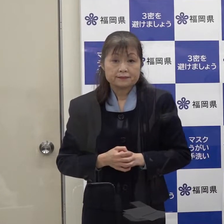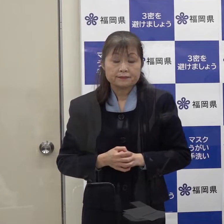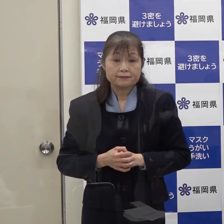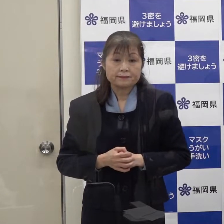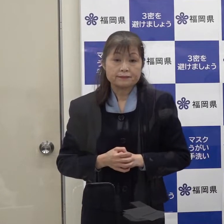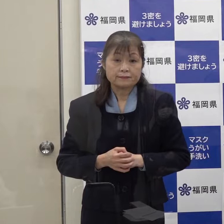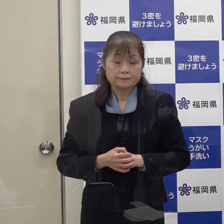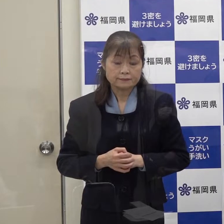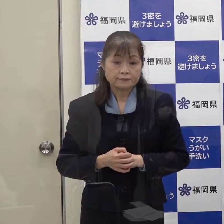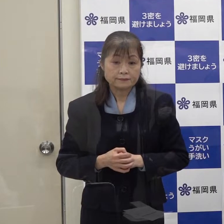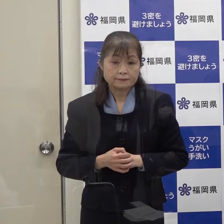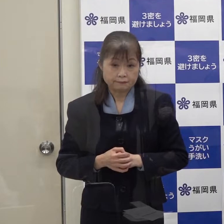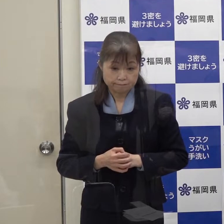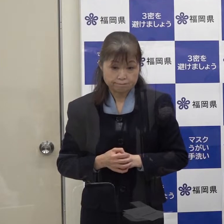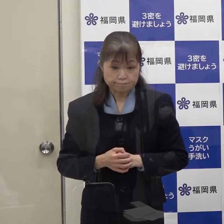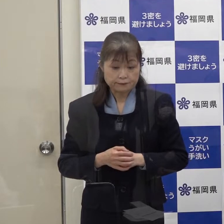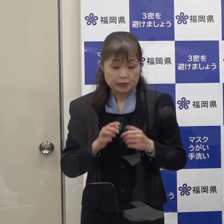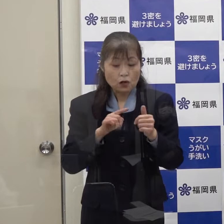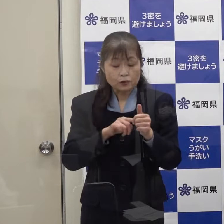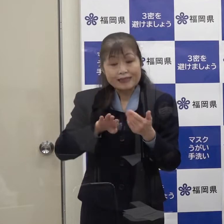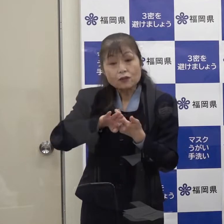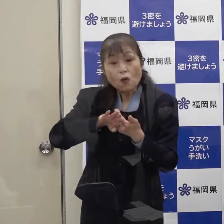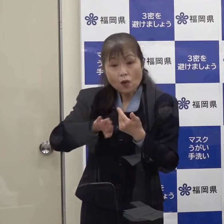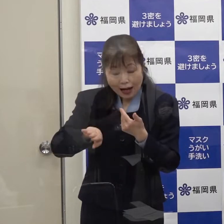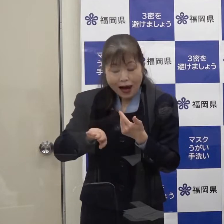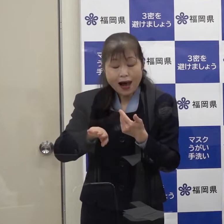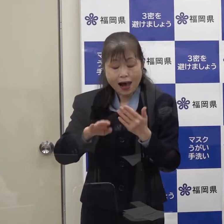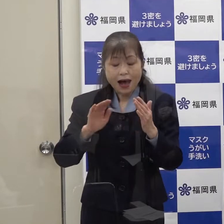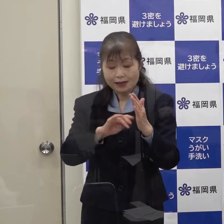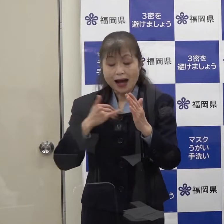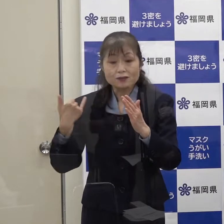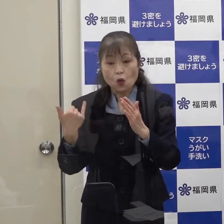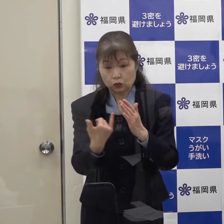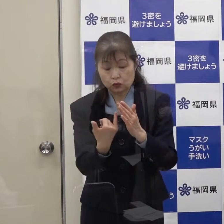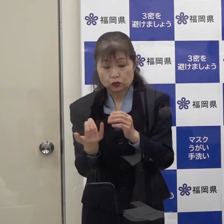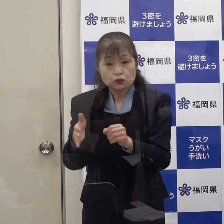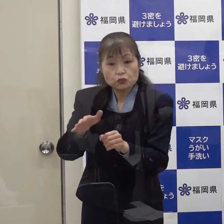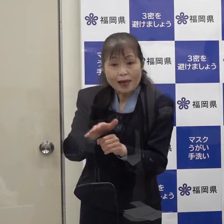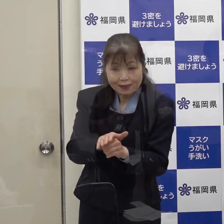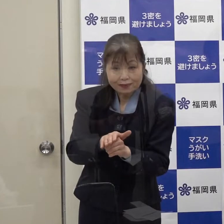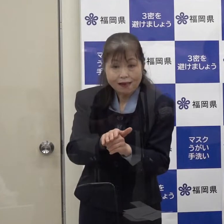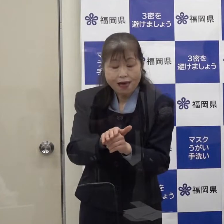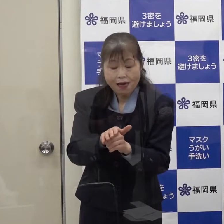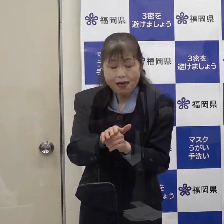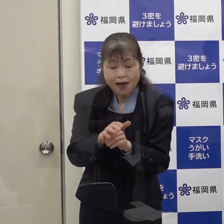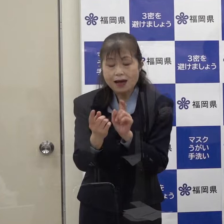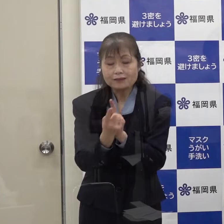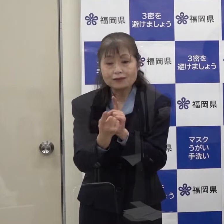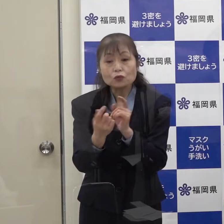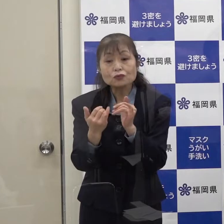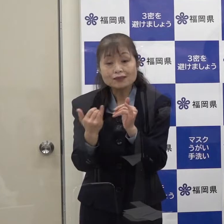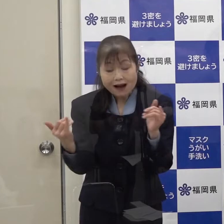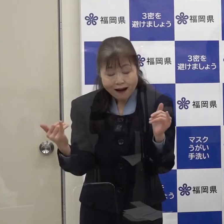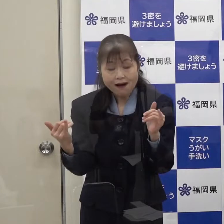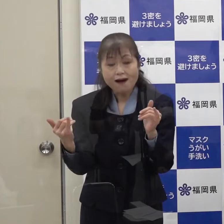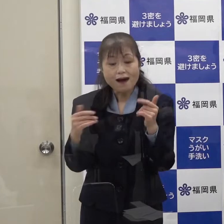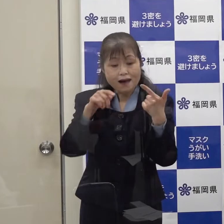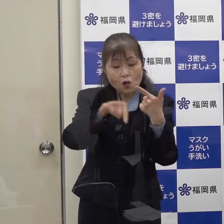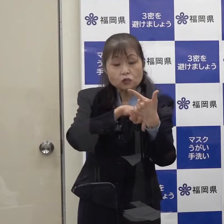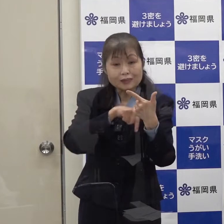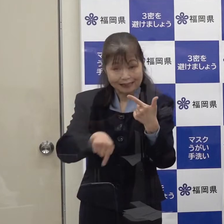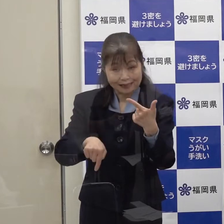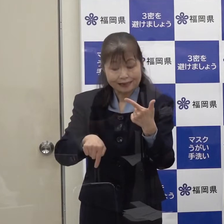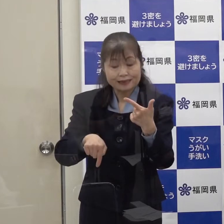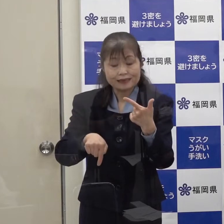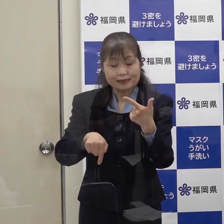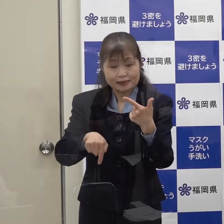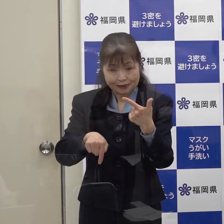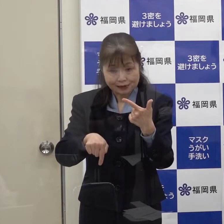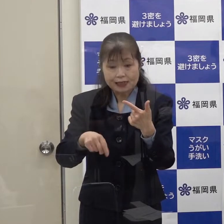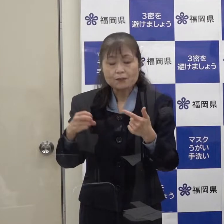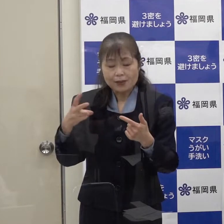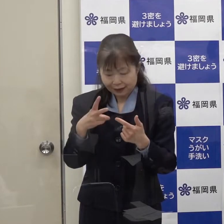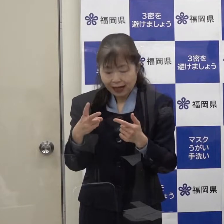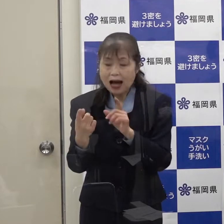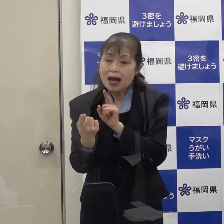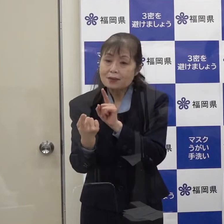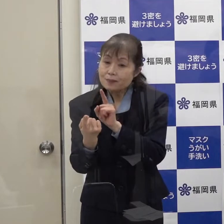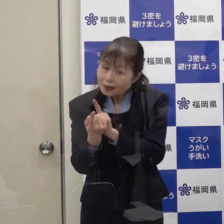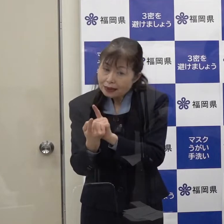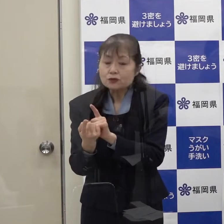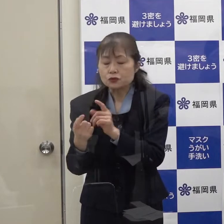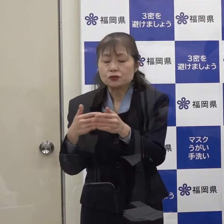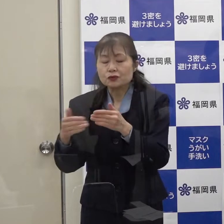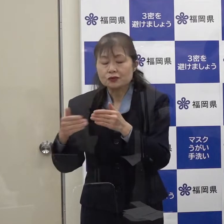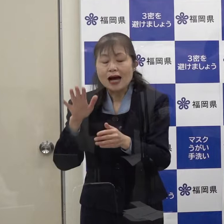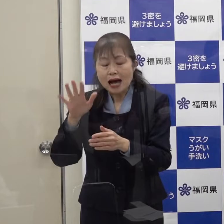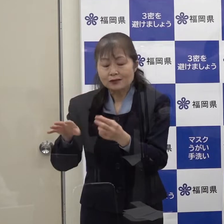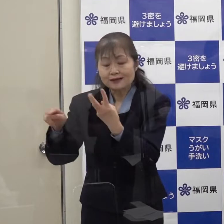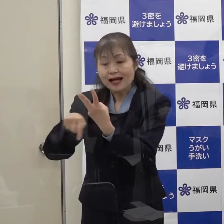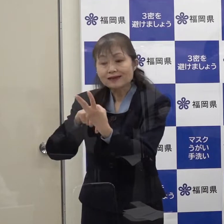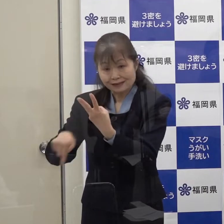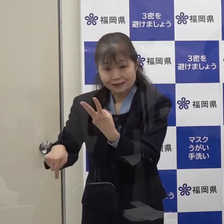それからこの方以外で 家族を含め 濃厚接触者の方が６名 接触をされた方が３名います